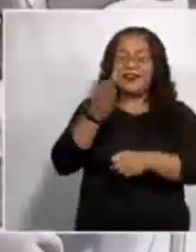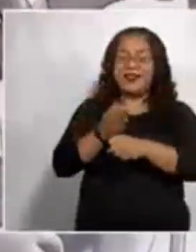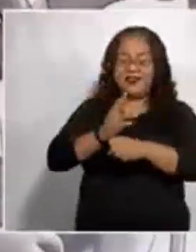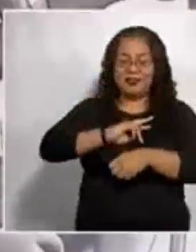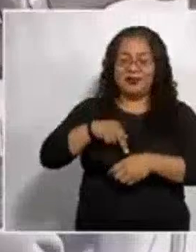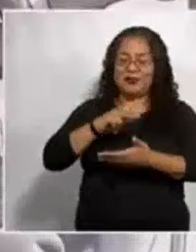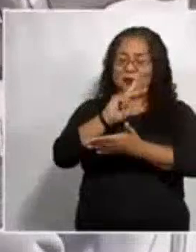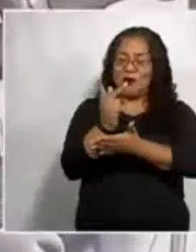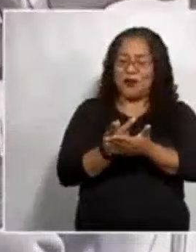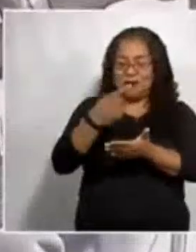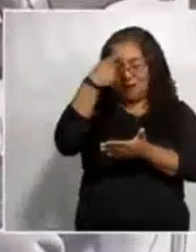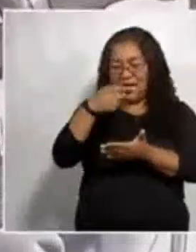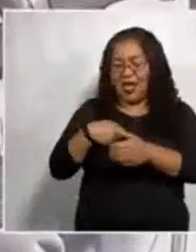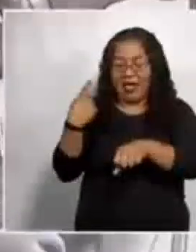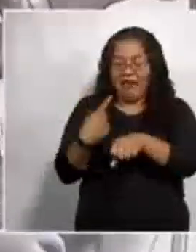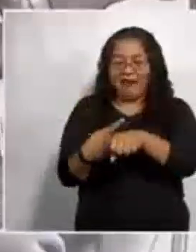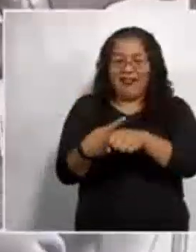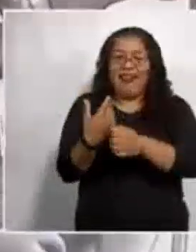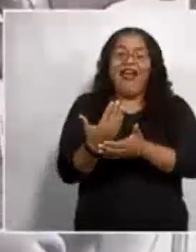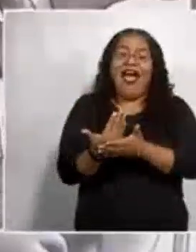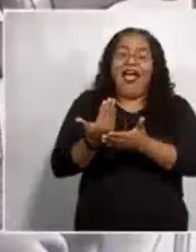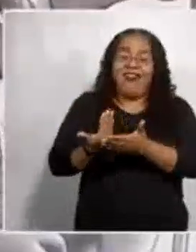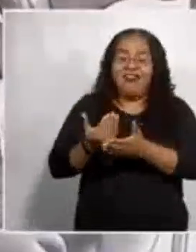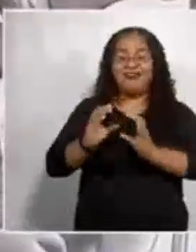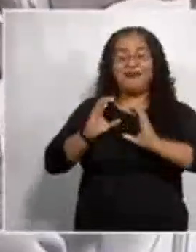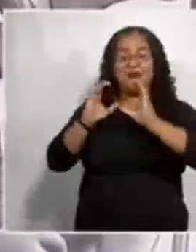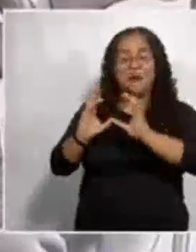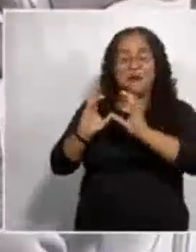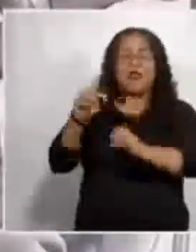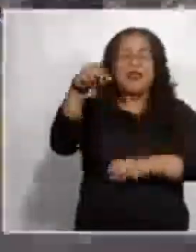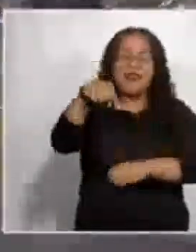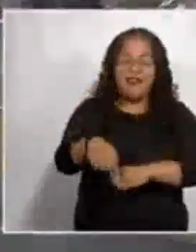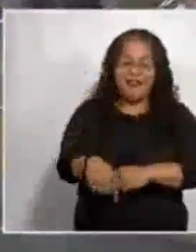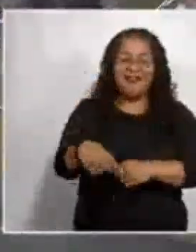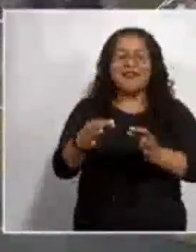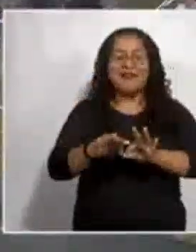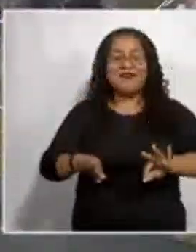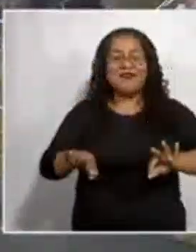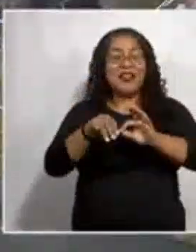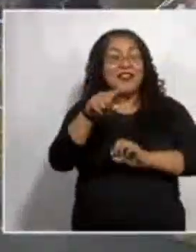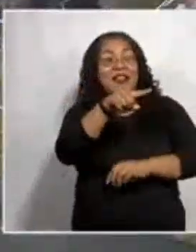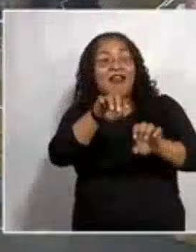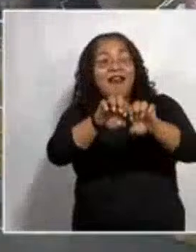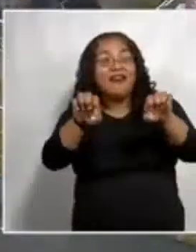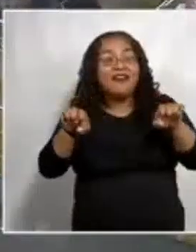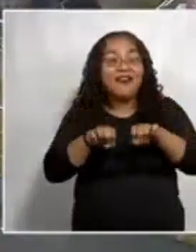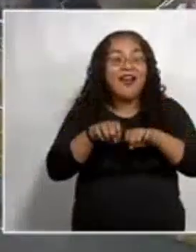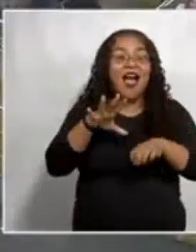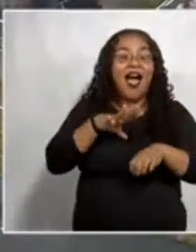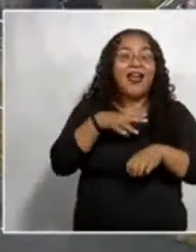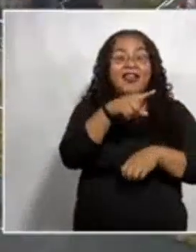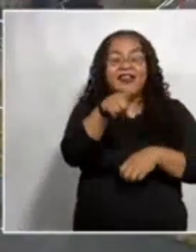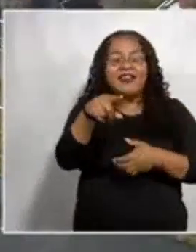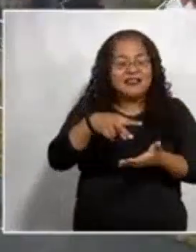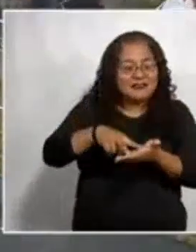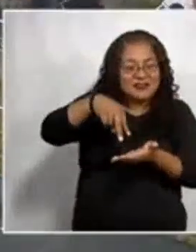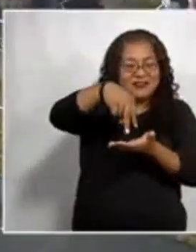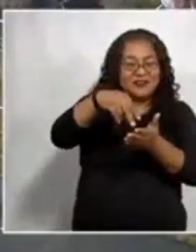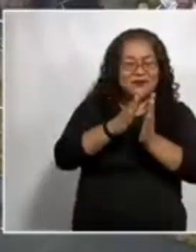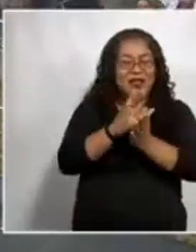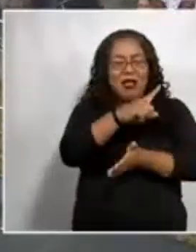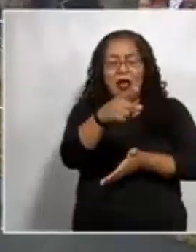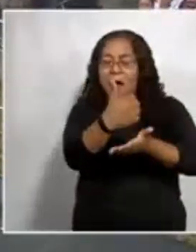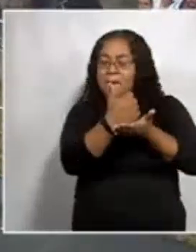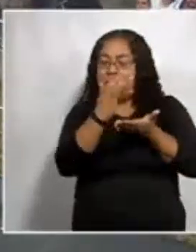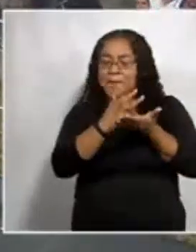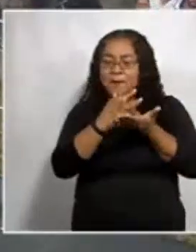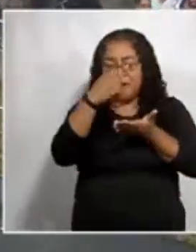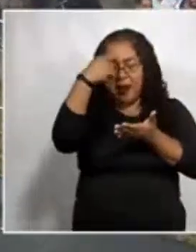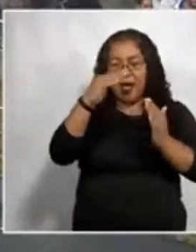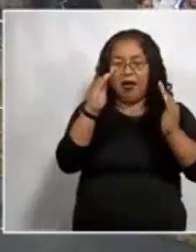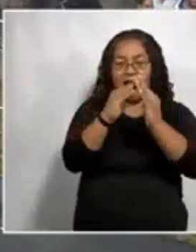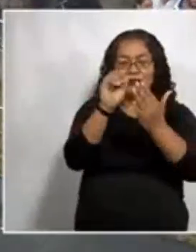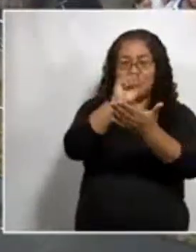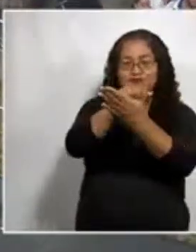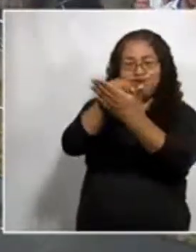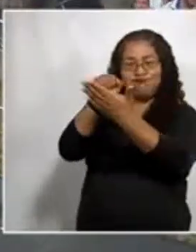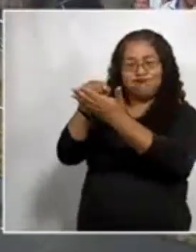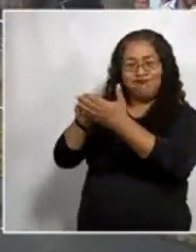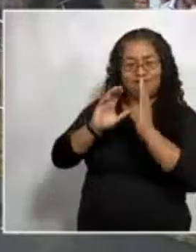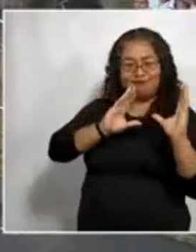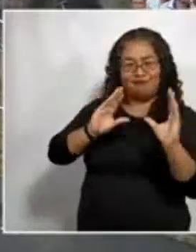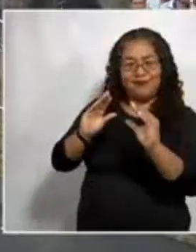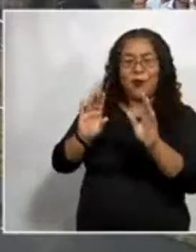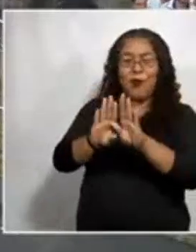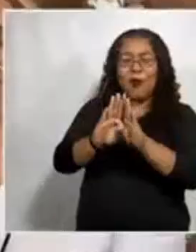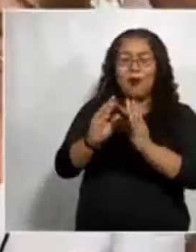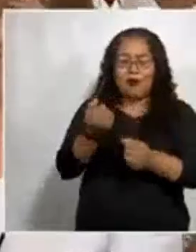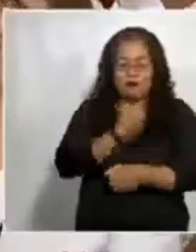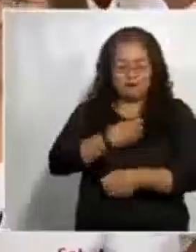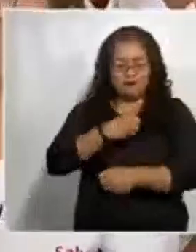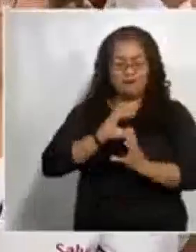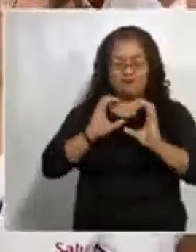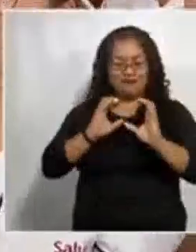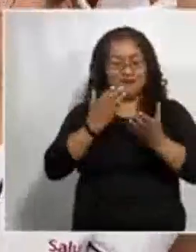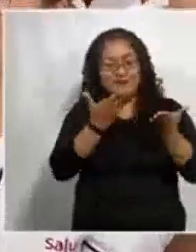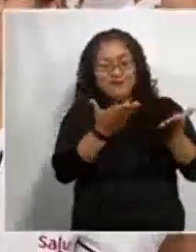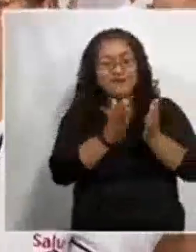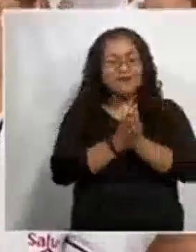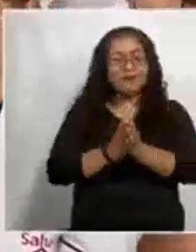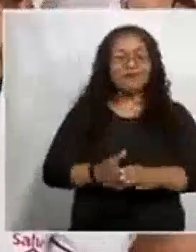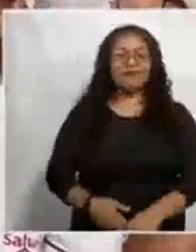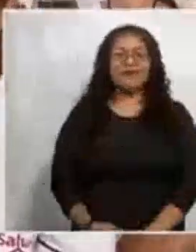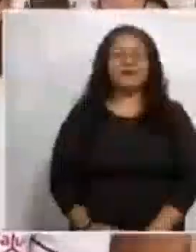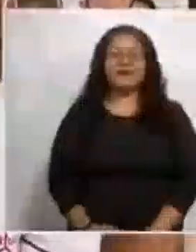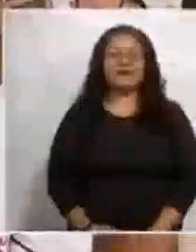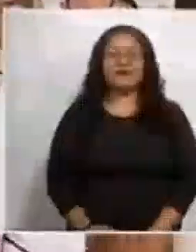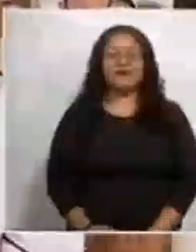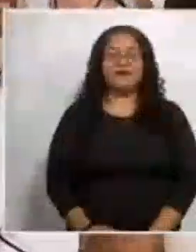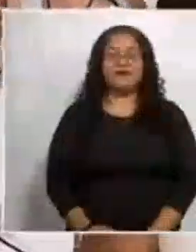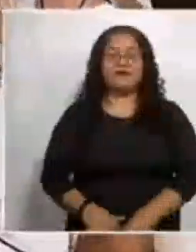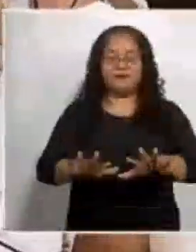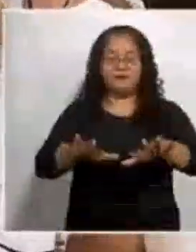compañeros y compañeras de salud, casa por casa. A ver, levántense.